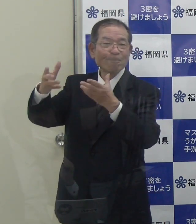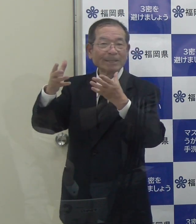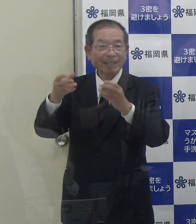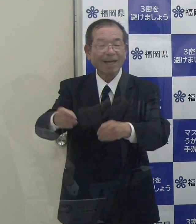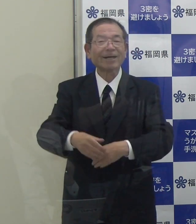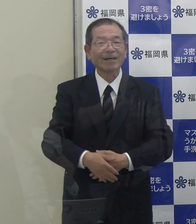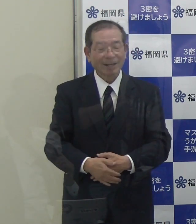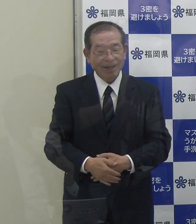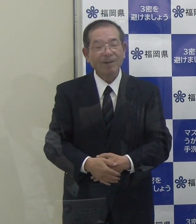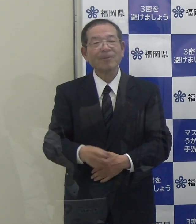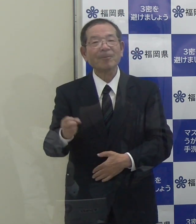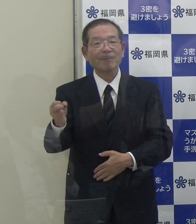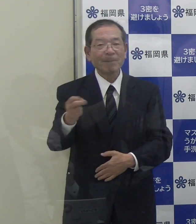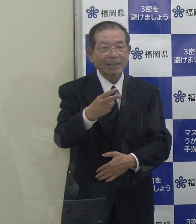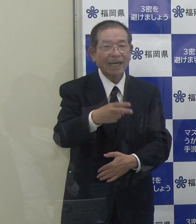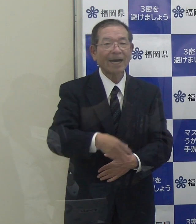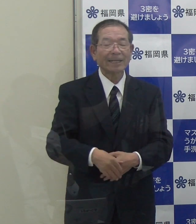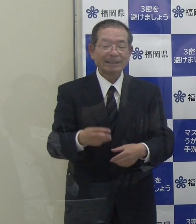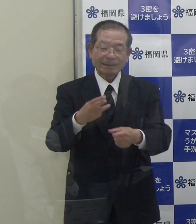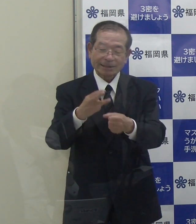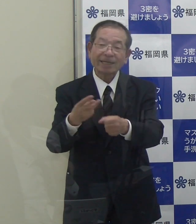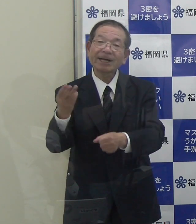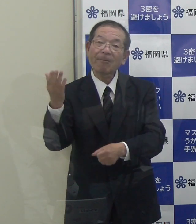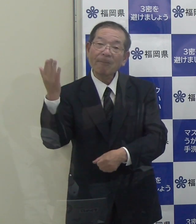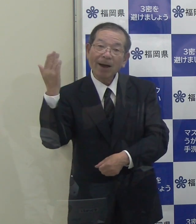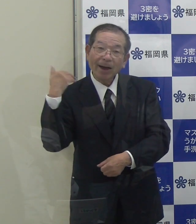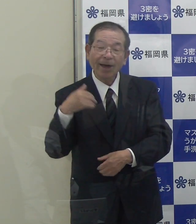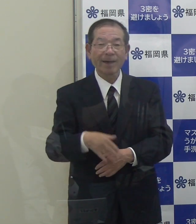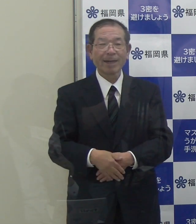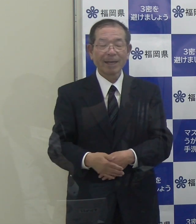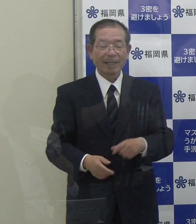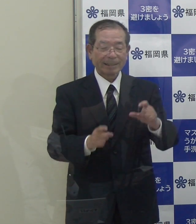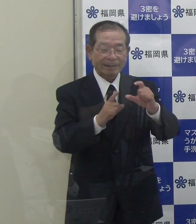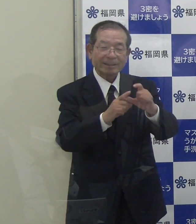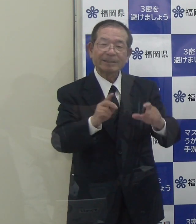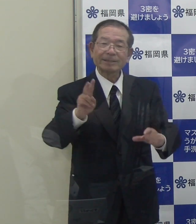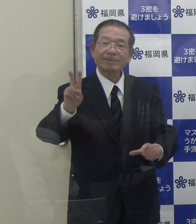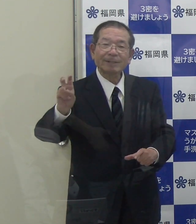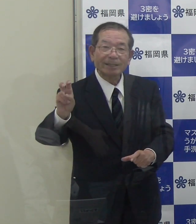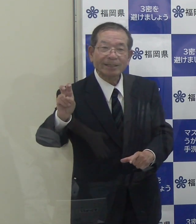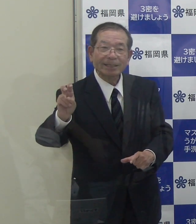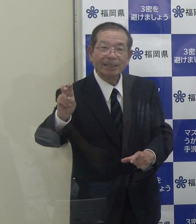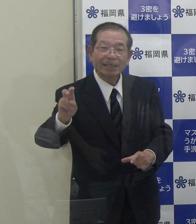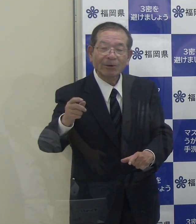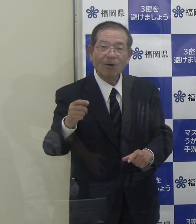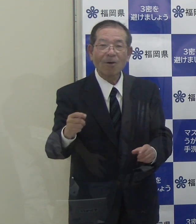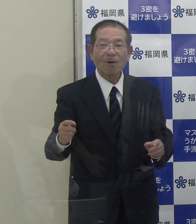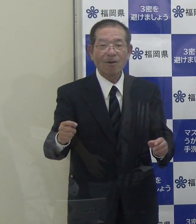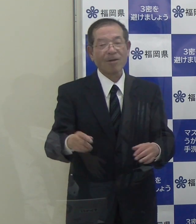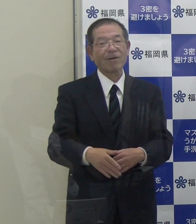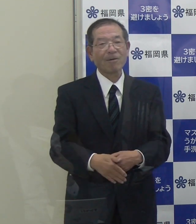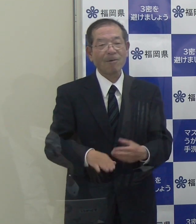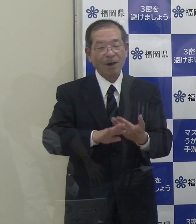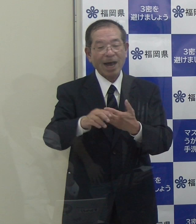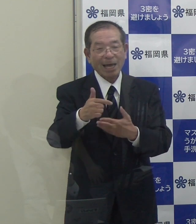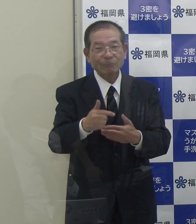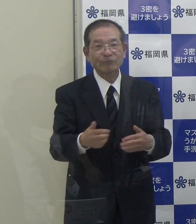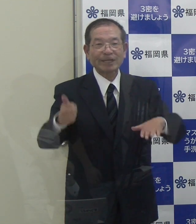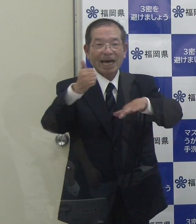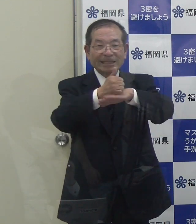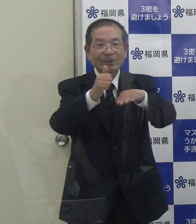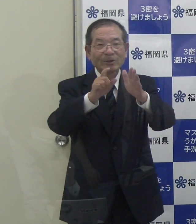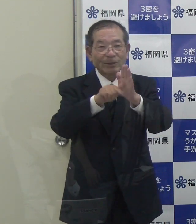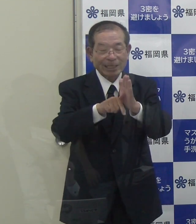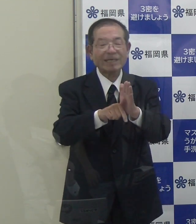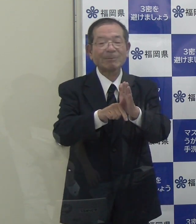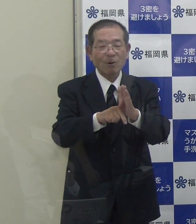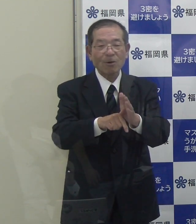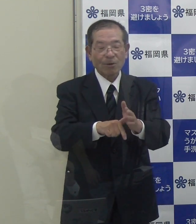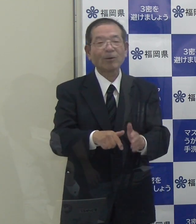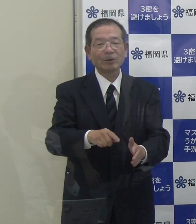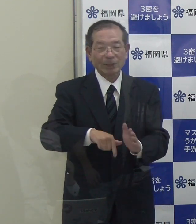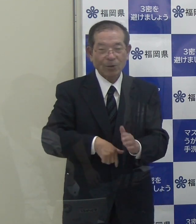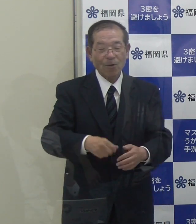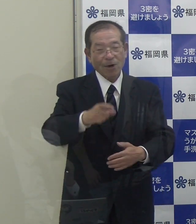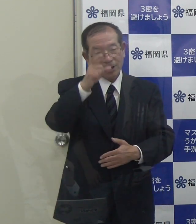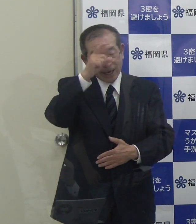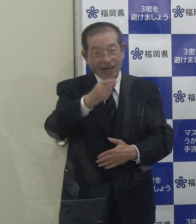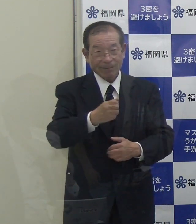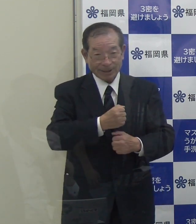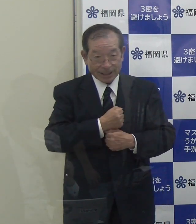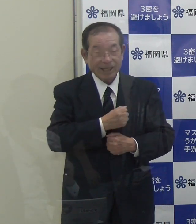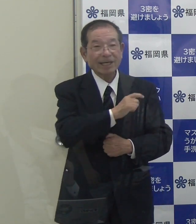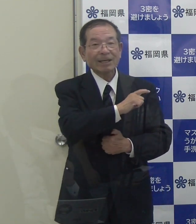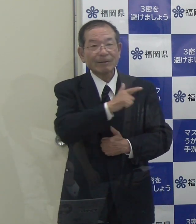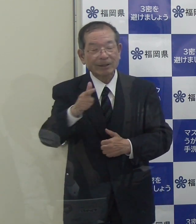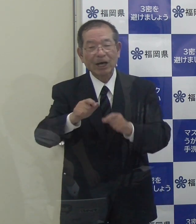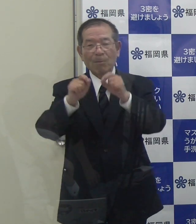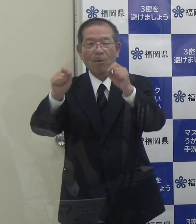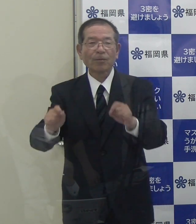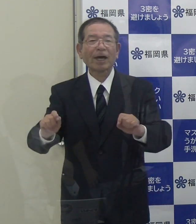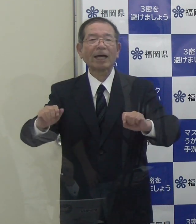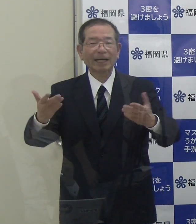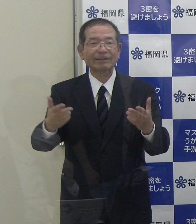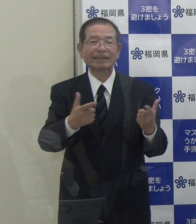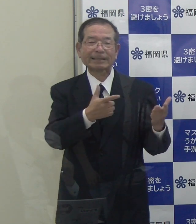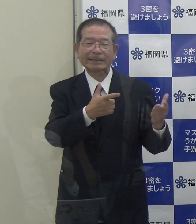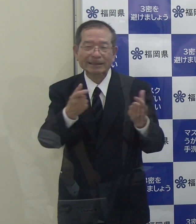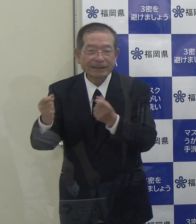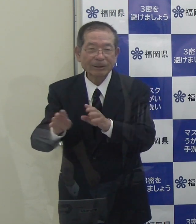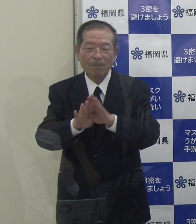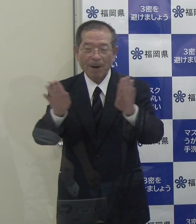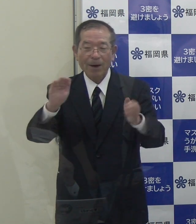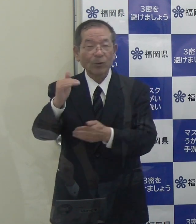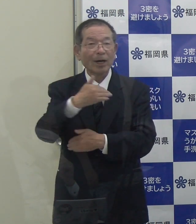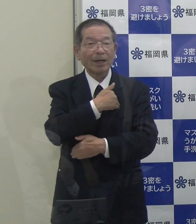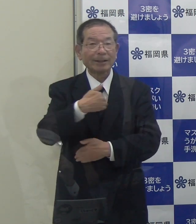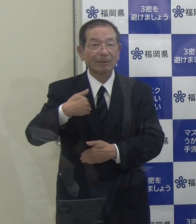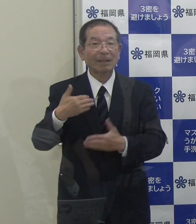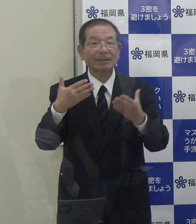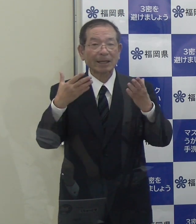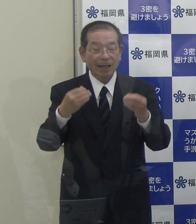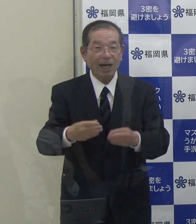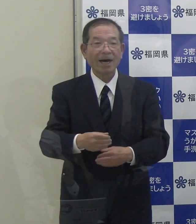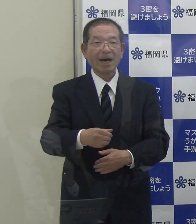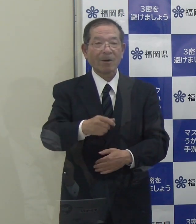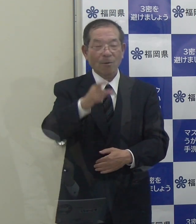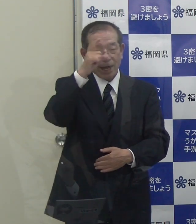さらに言えば、３年前のＧ２０財務大臣会合のときにも警備面は何ら問題なく、しっかり実施できたといった警備面の実績、